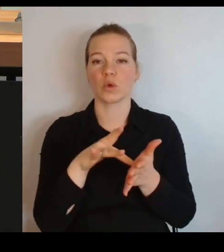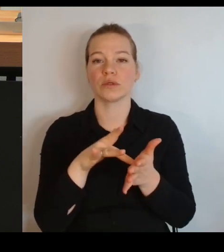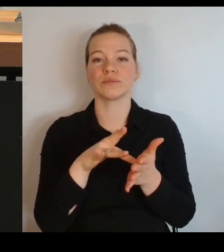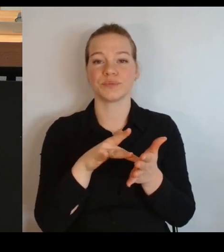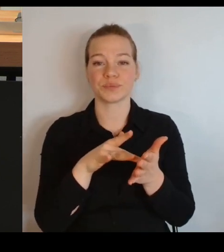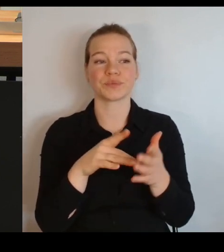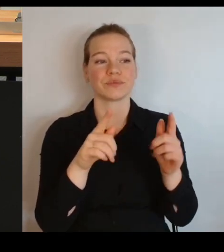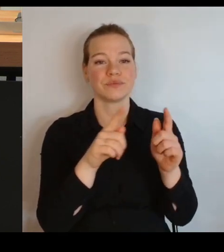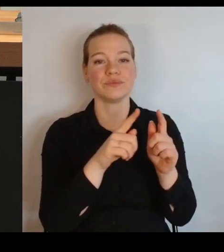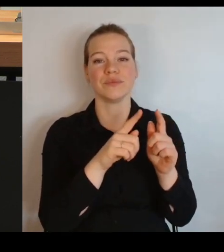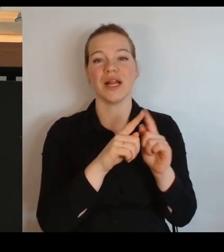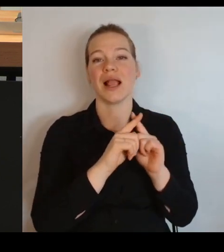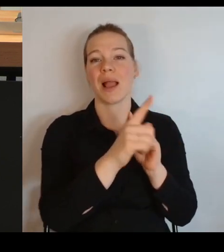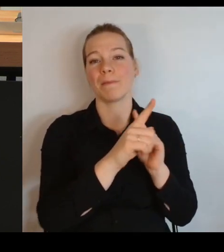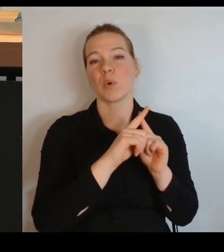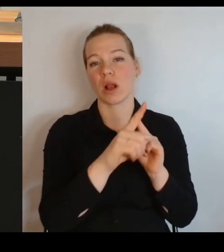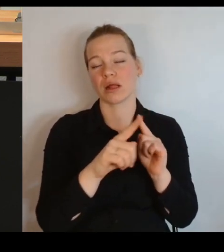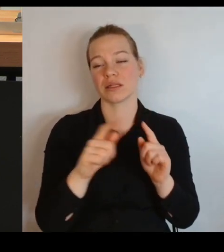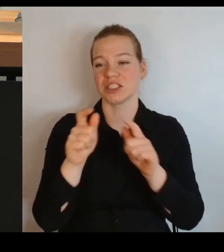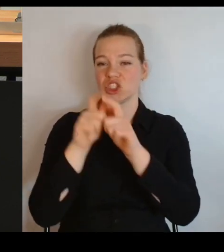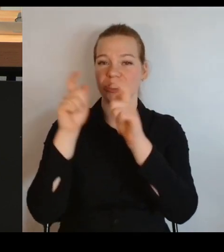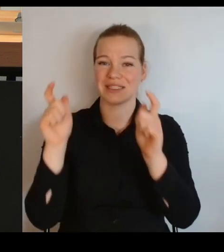Silke Gebel hat es eben schon gesagt Pflege ist Pflege